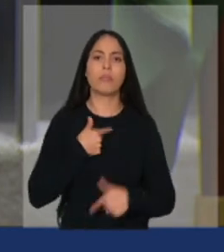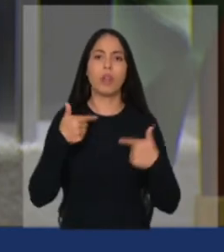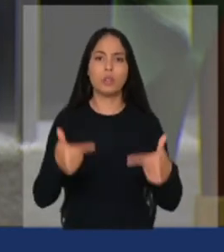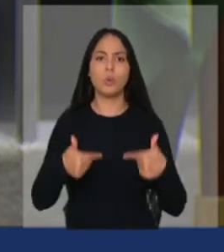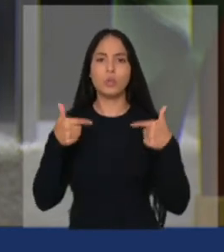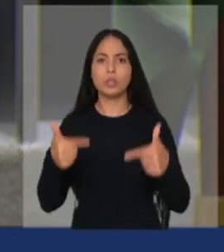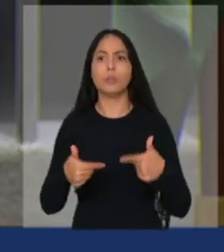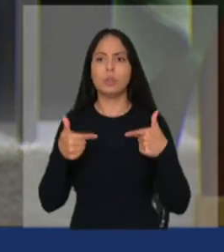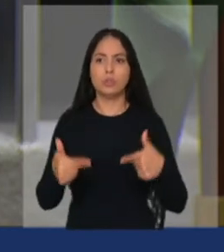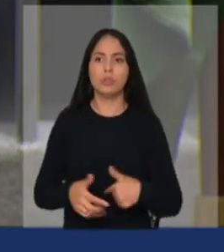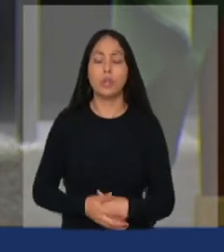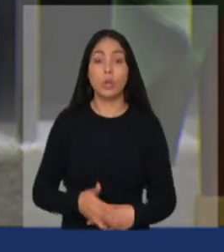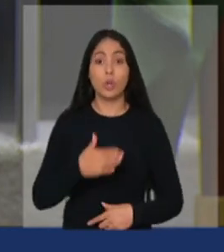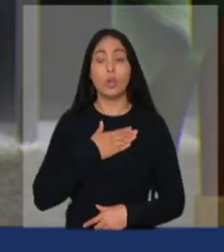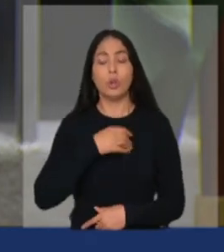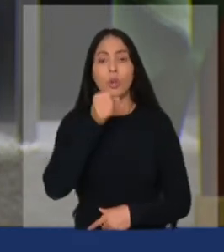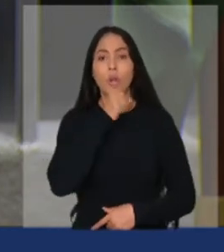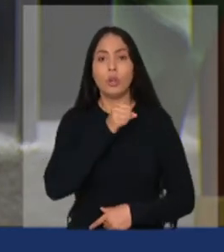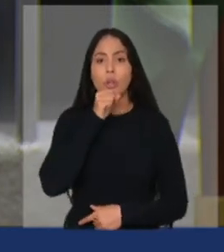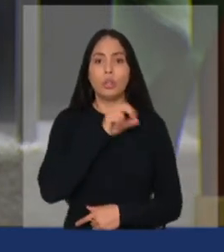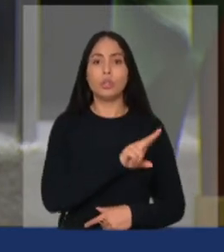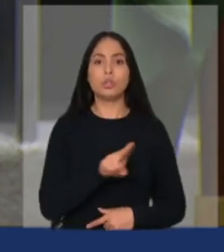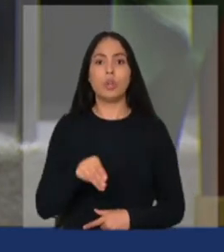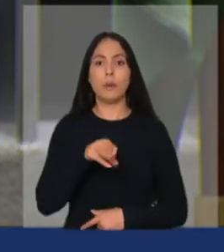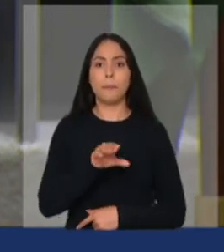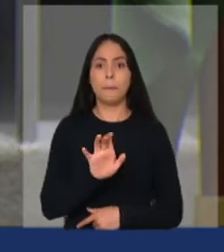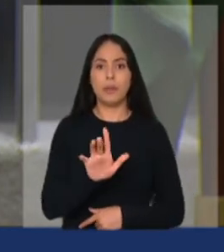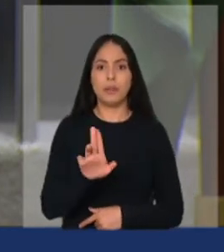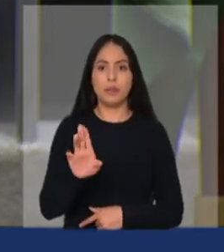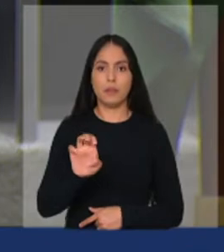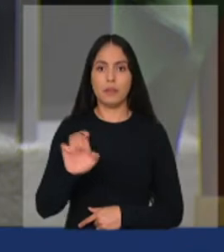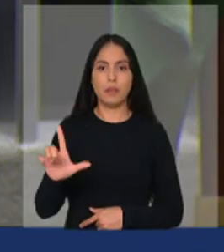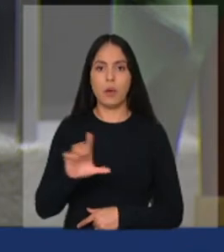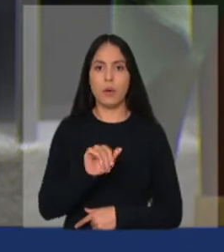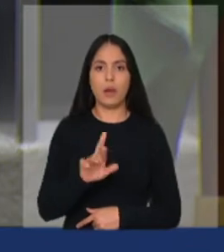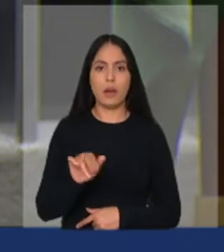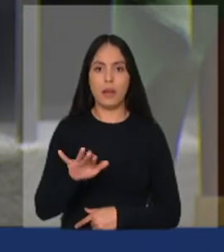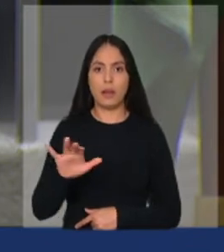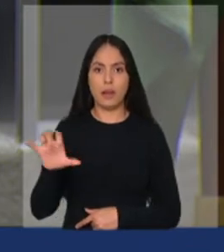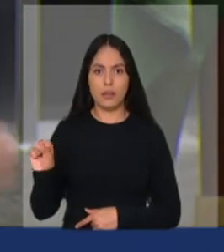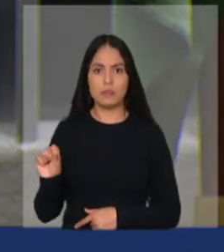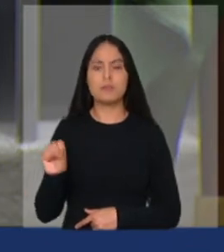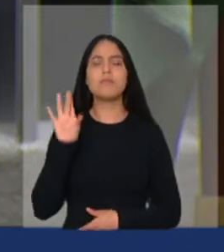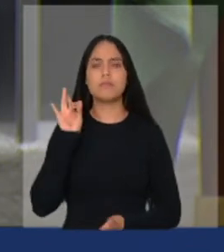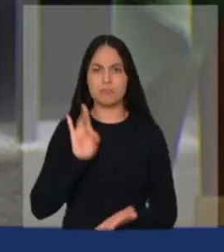MOMENTO DIFÍCIL. MUITO OBRIGADA, SENHOR PRESIDENTE. [PRESIDENTE]: OBRIGADO, DEPUTADA, PASSO A